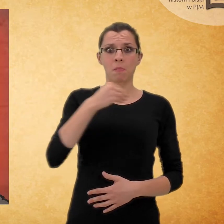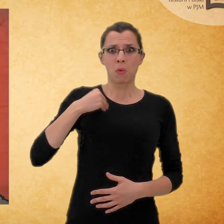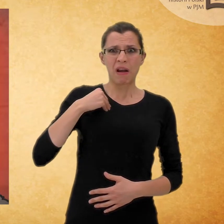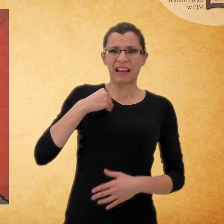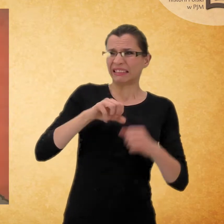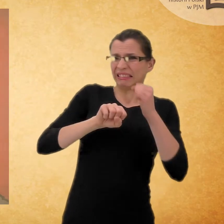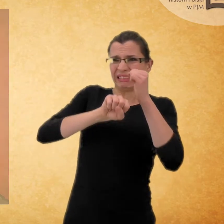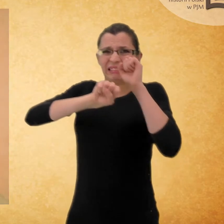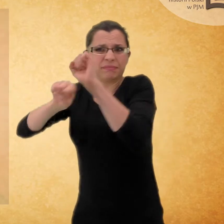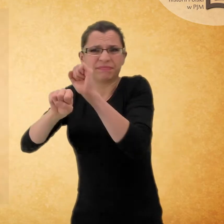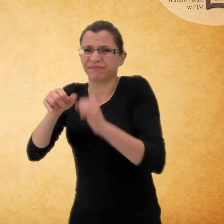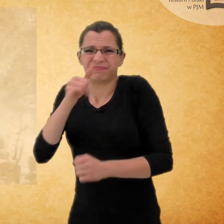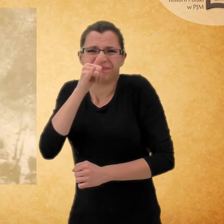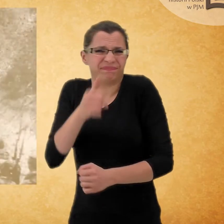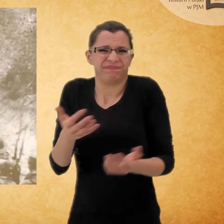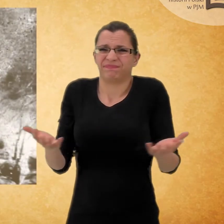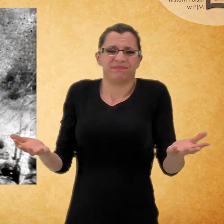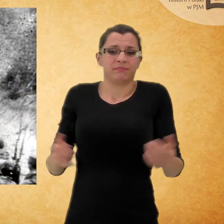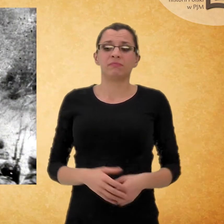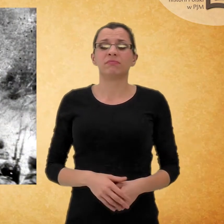Polska nie miała już szans.